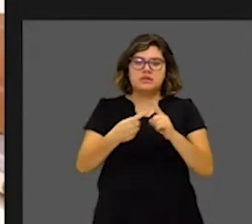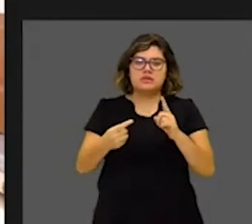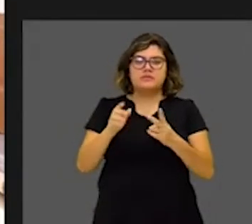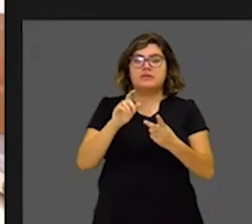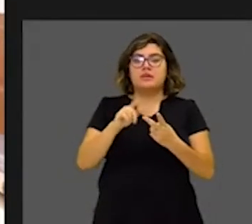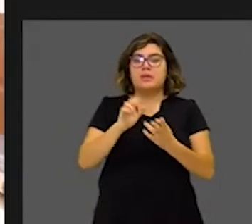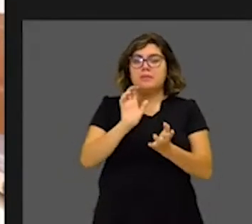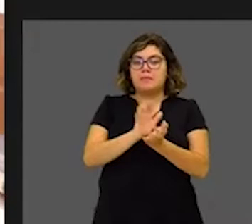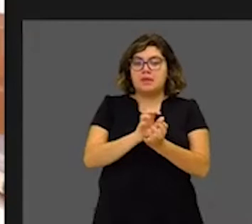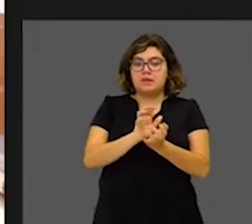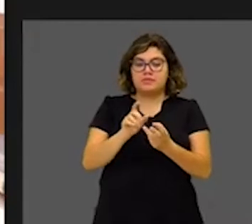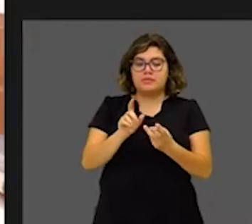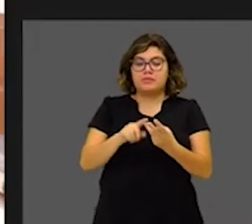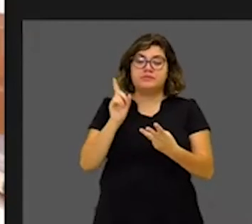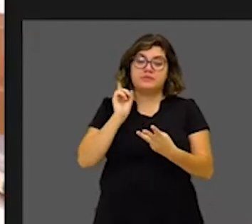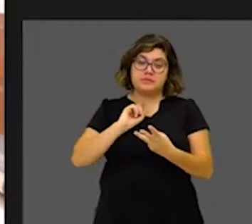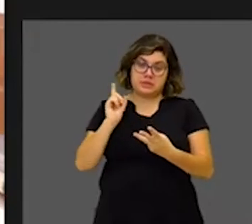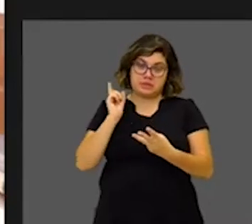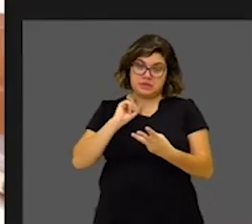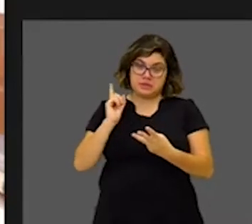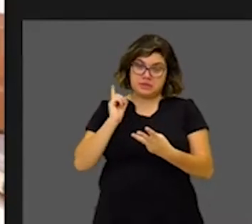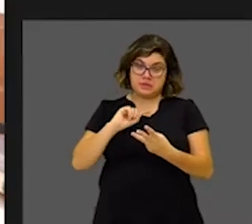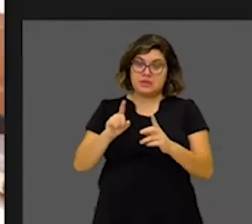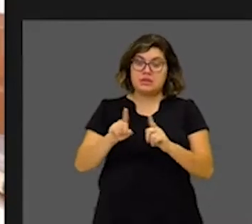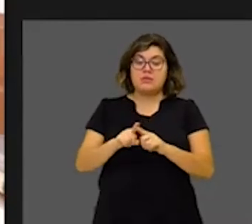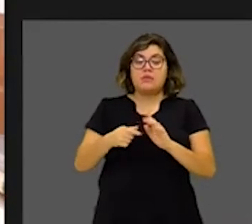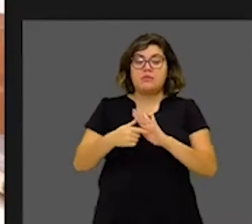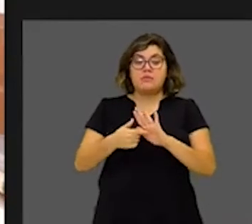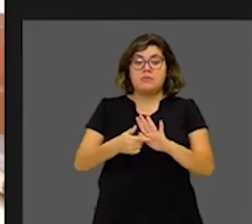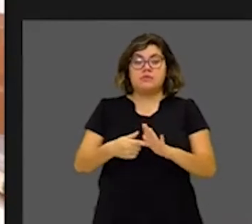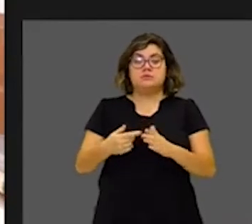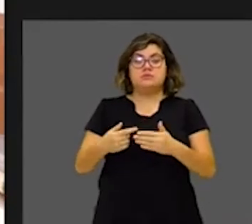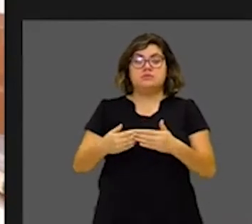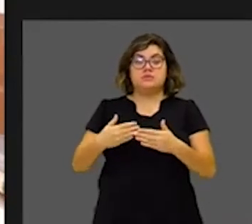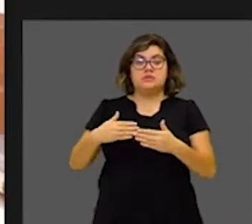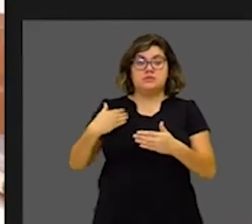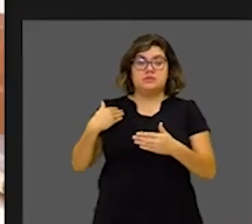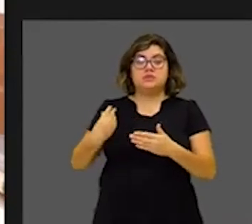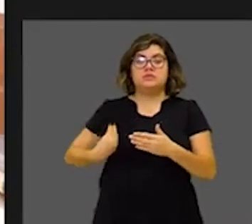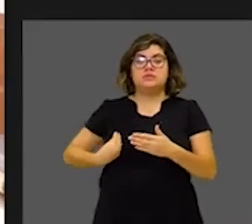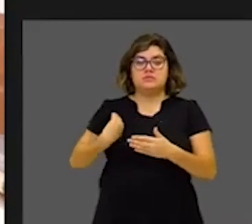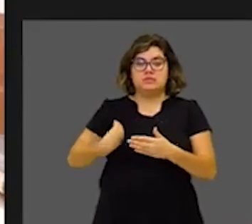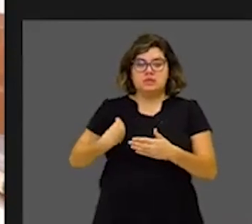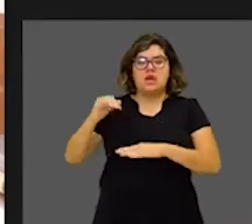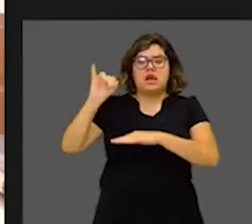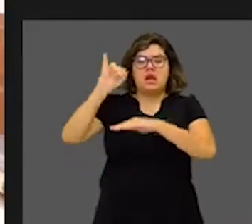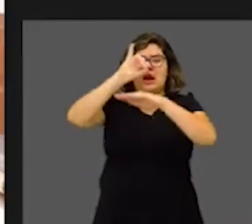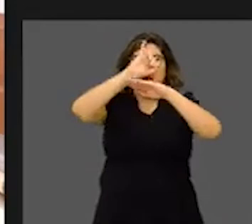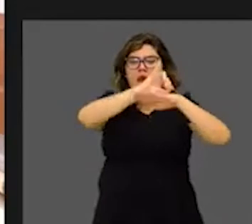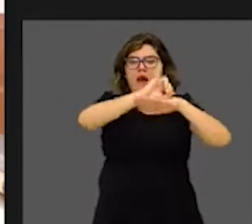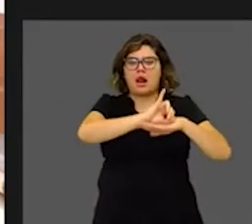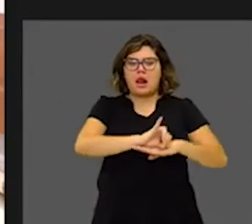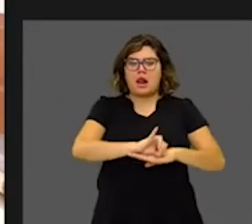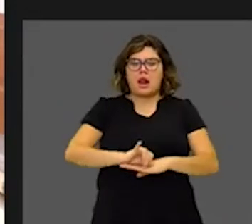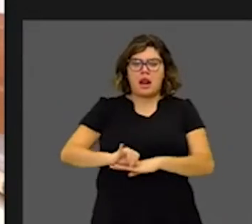indica também que é um fenômeno e antes era muito presente nas capitais e na última eleição passou a